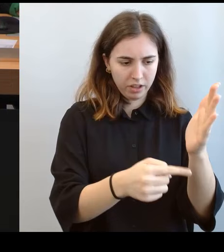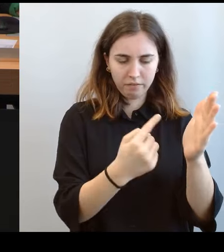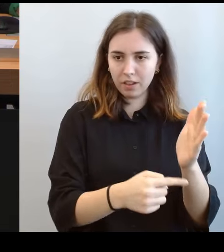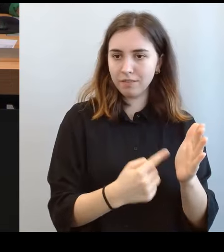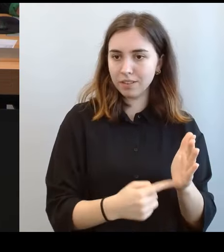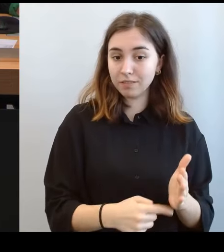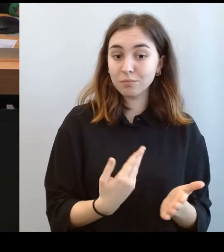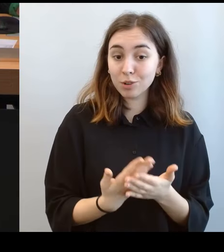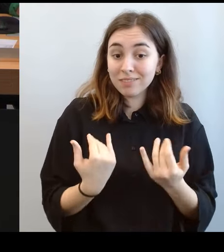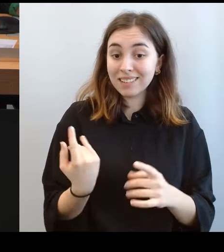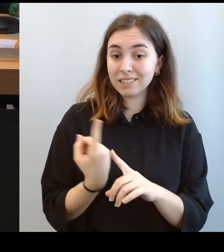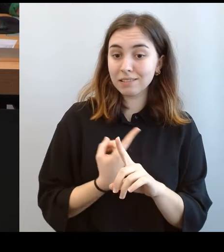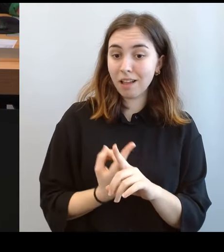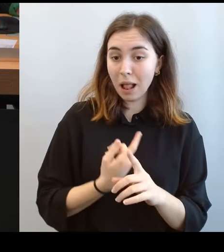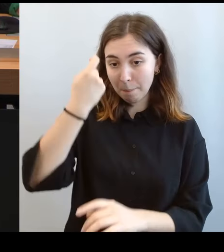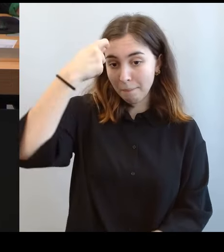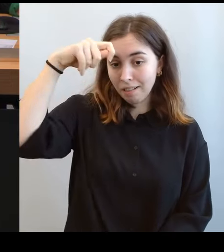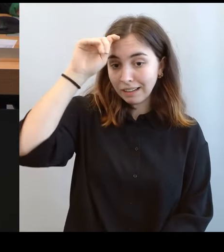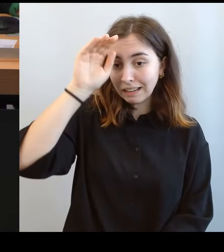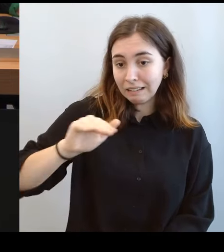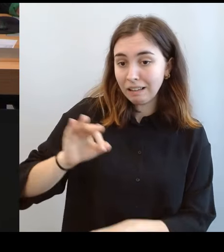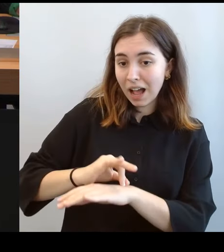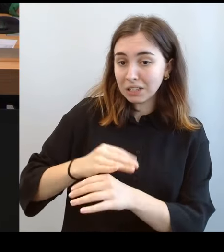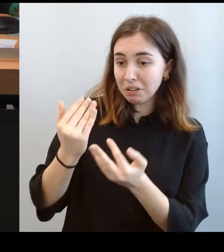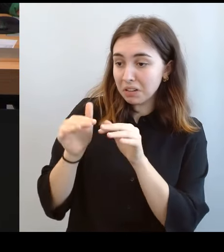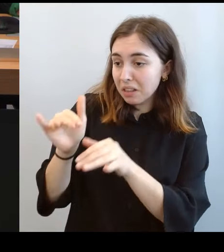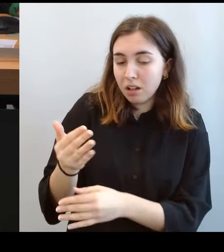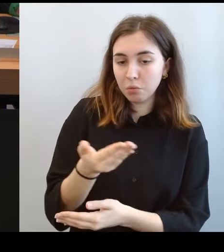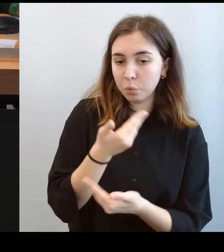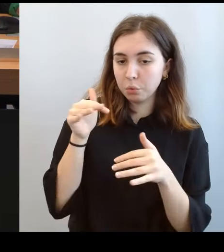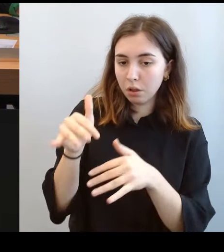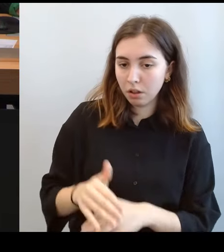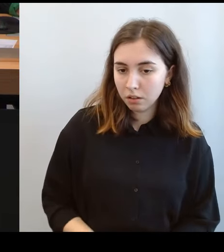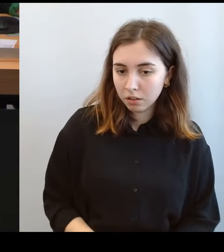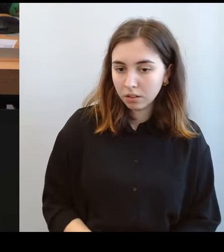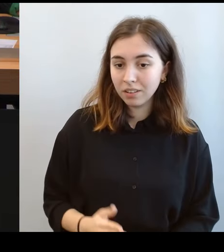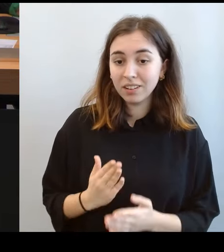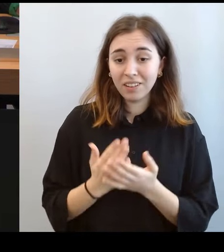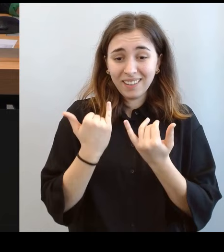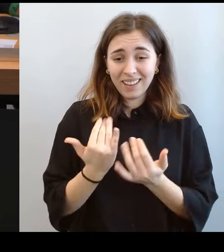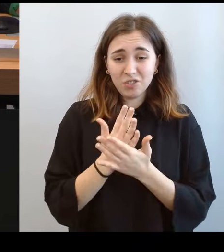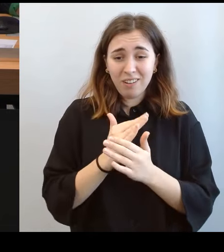Kinderärzte, die bereits jetzt weit über ihre Kapazitätsgrenzen hinaus gefordert sind.